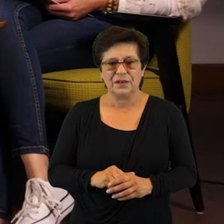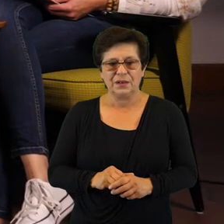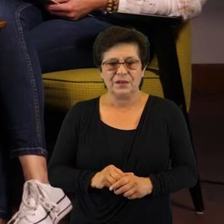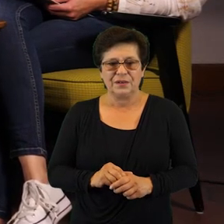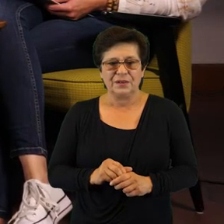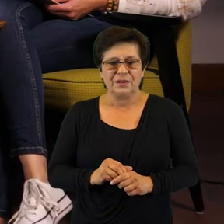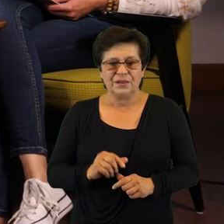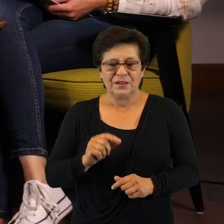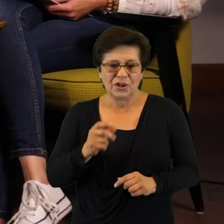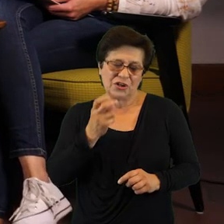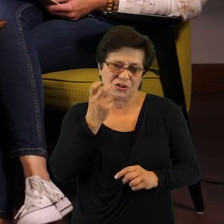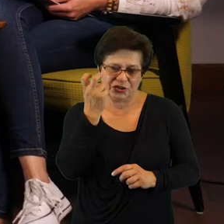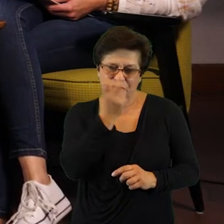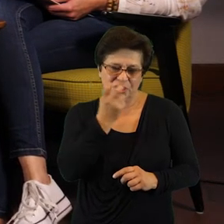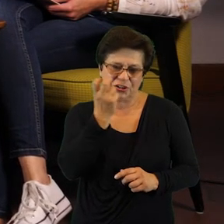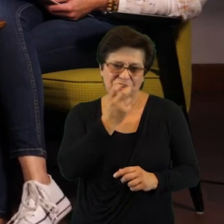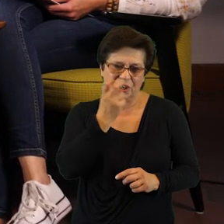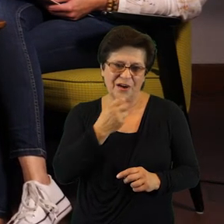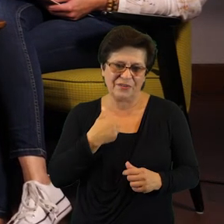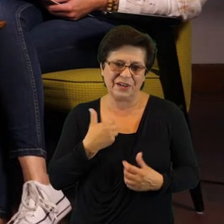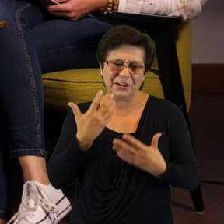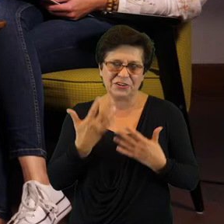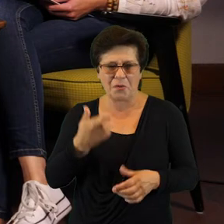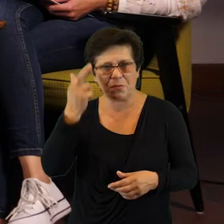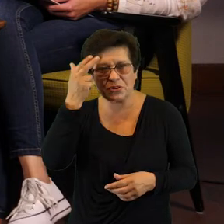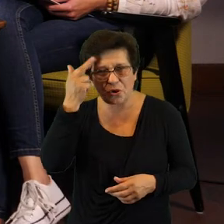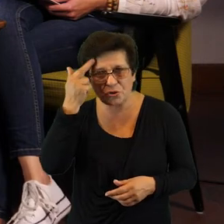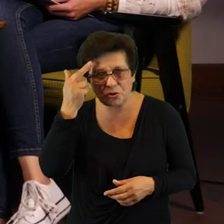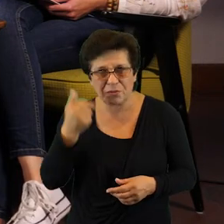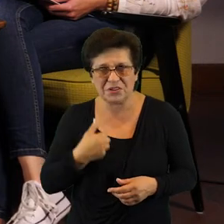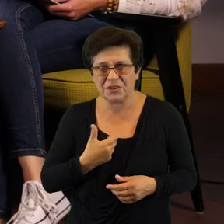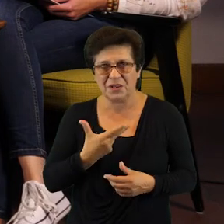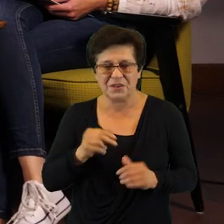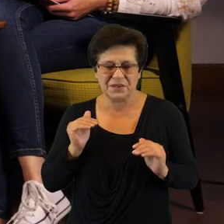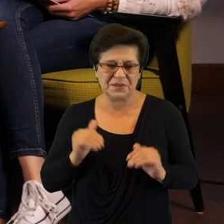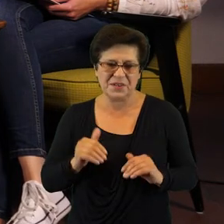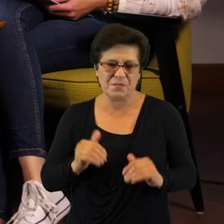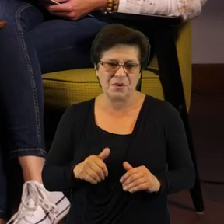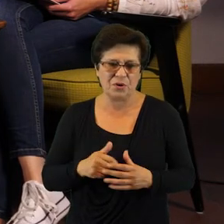który ja kiedyś chciałem zrozumieć, a długo nie mogłem. Otóż artykuł, o którym mówimy,